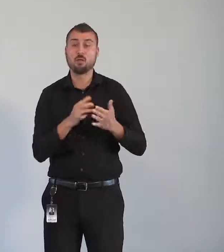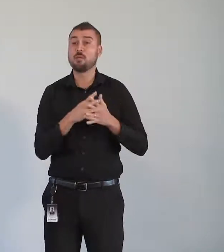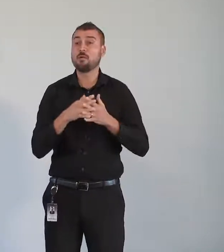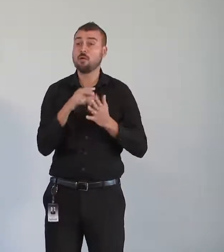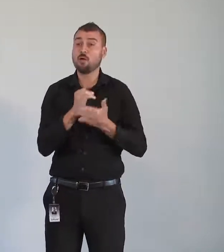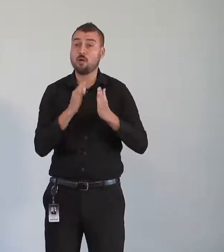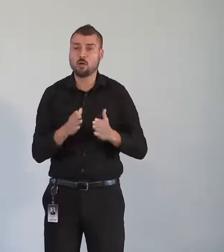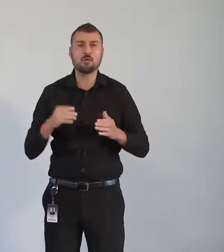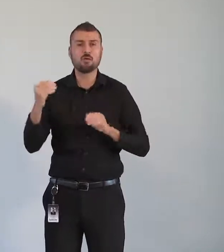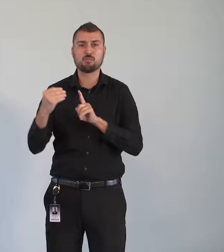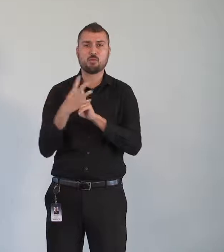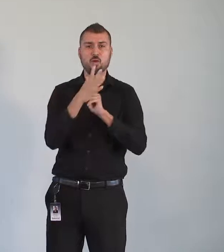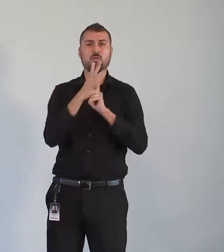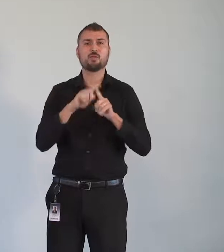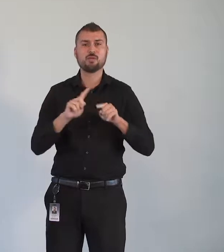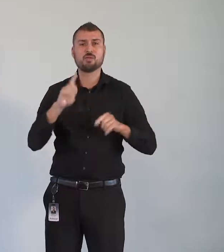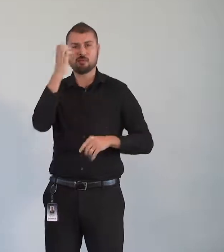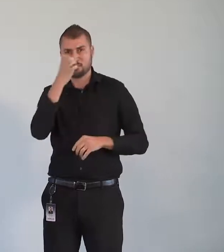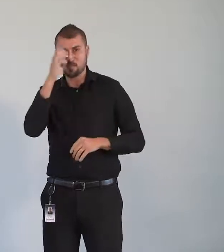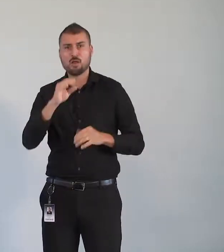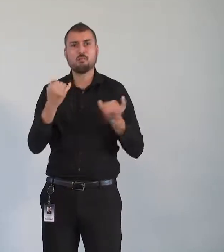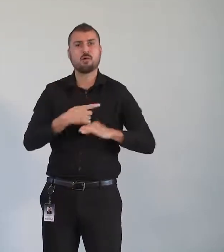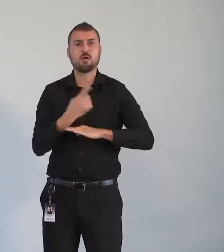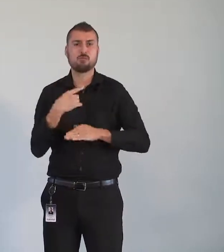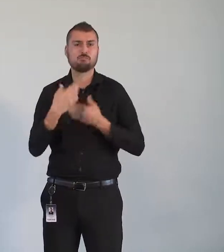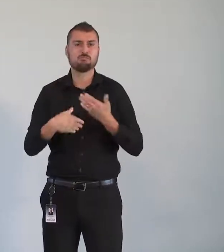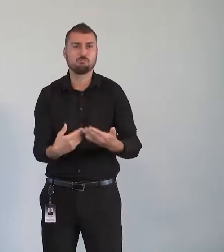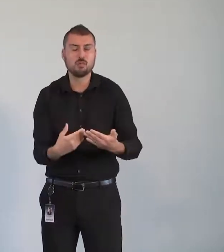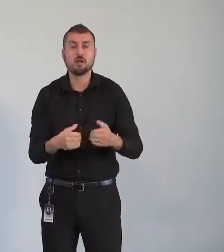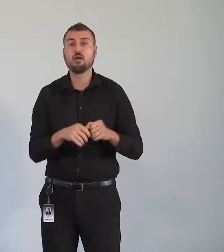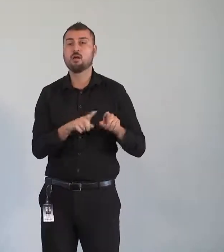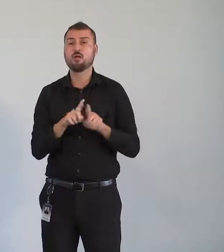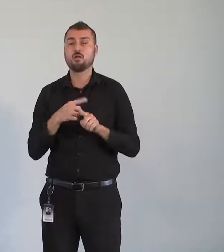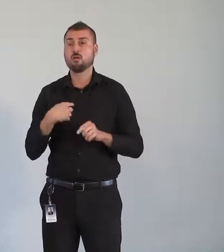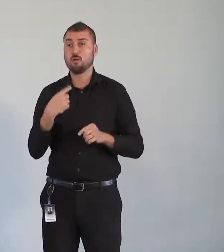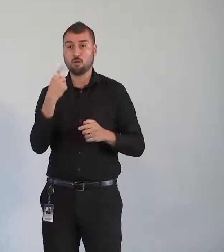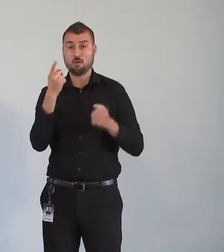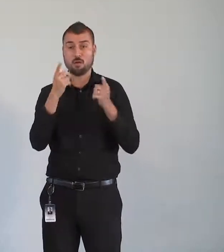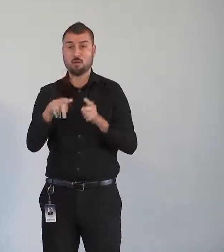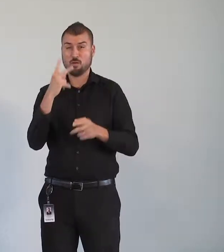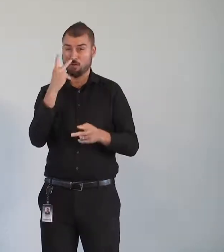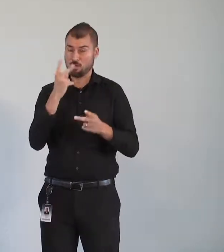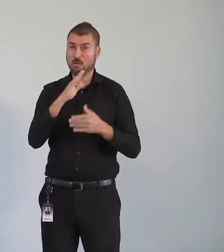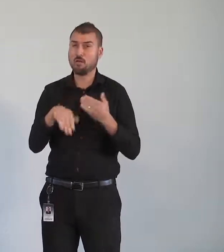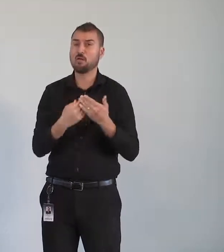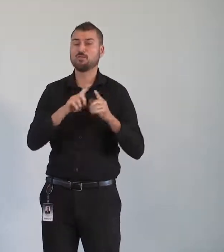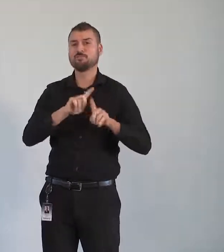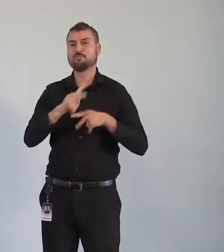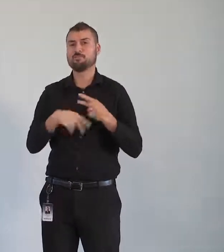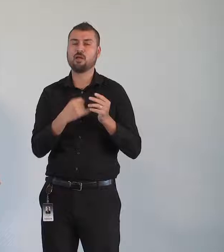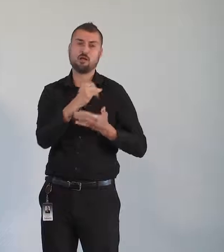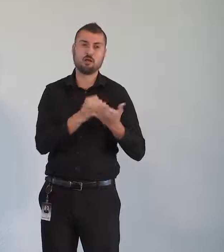tipos de modernismo europeo um uh ellos ellos vi todo este tipo de arte en otras partes del